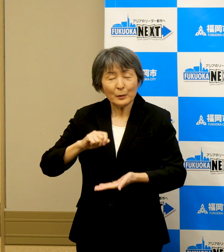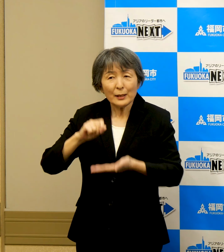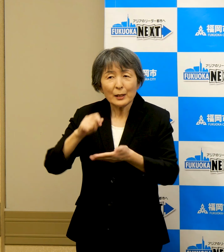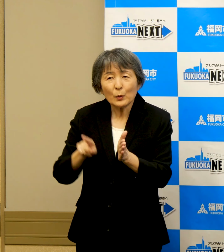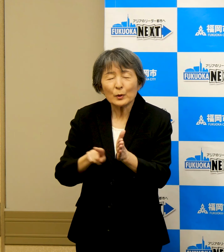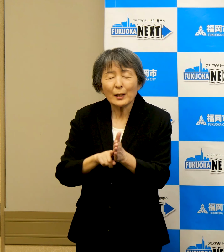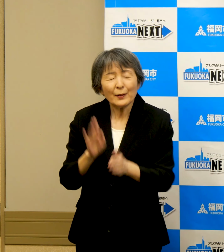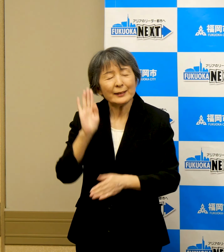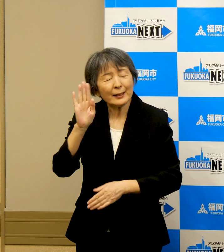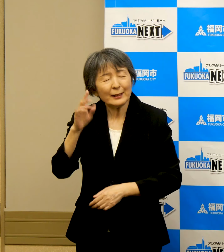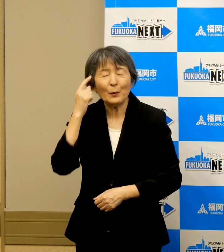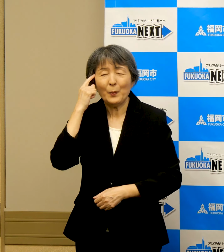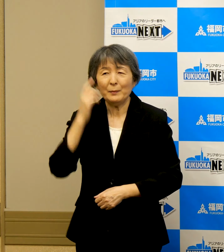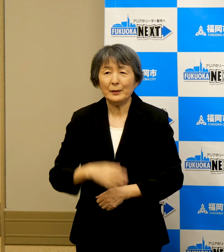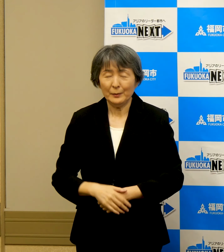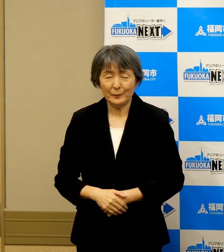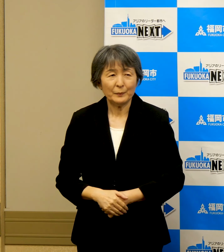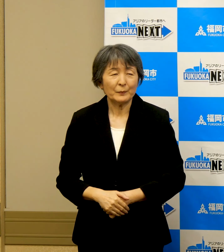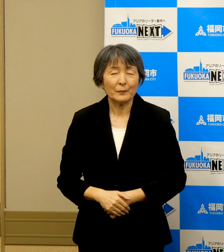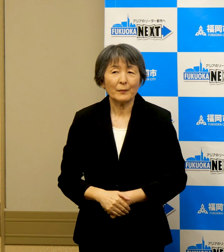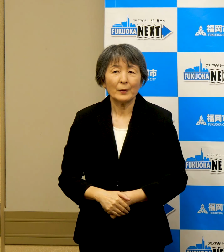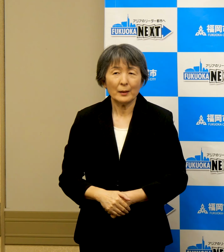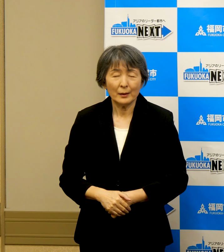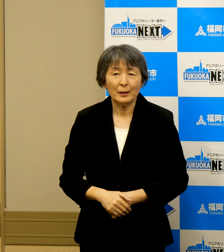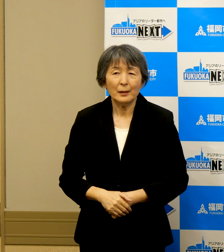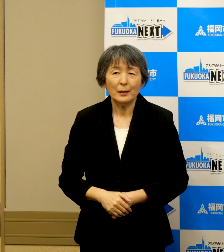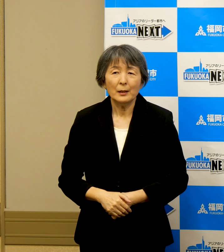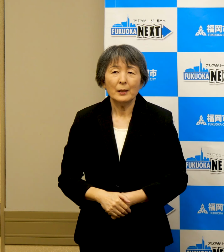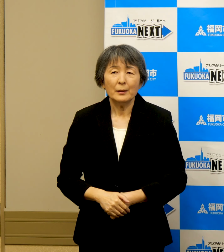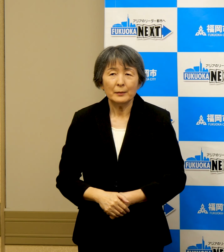(記者)あと課長 今の新しい最新の数字